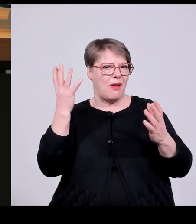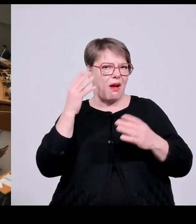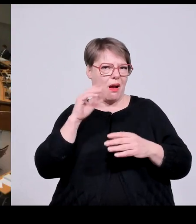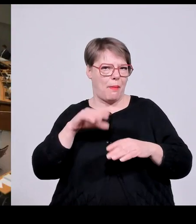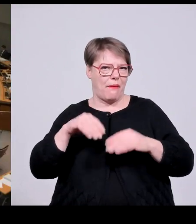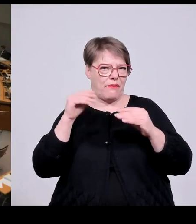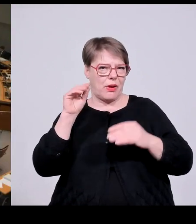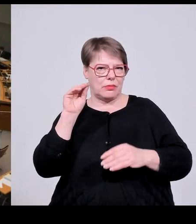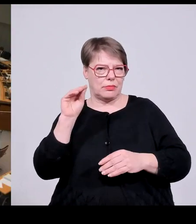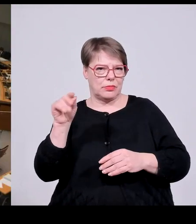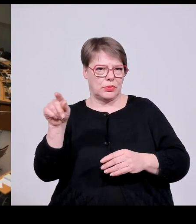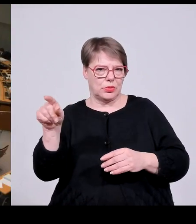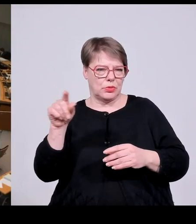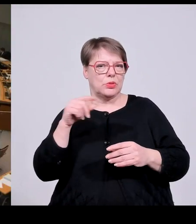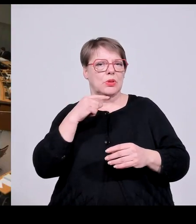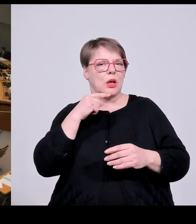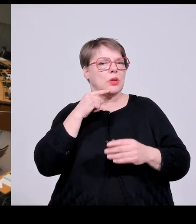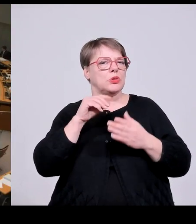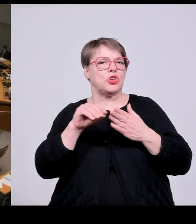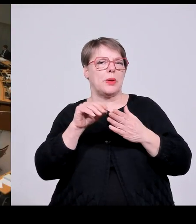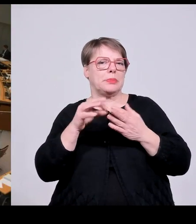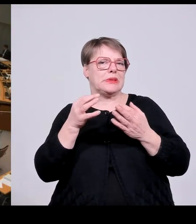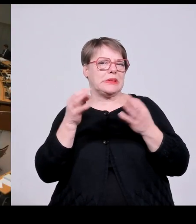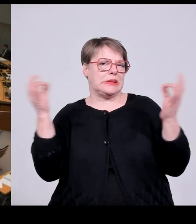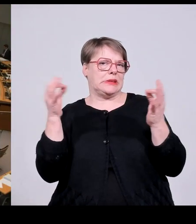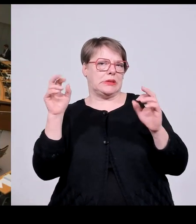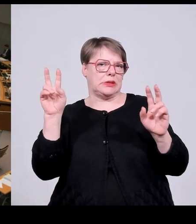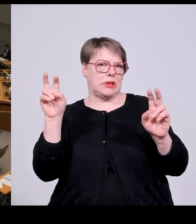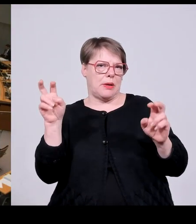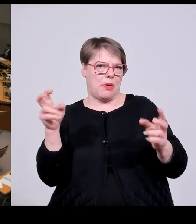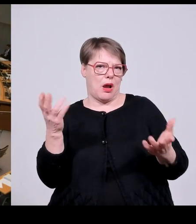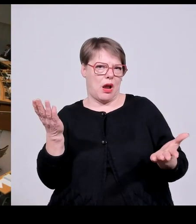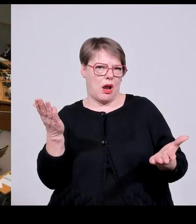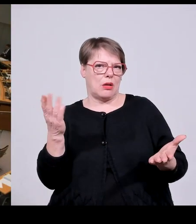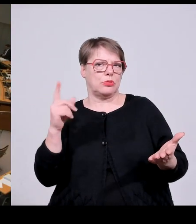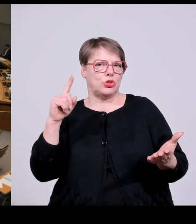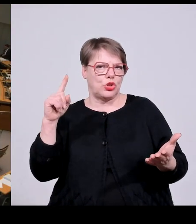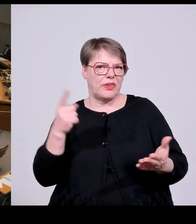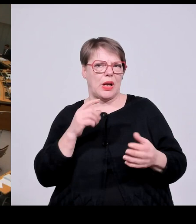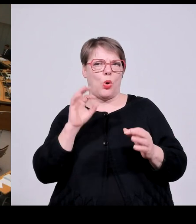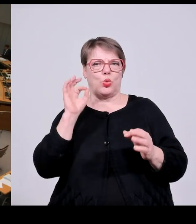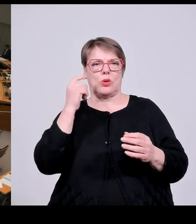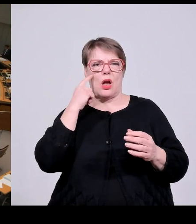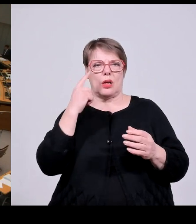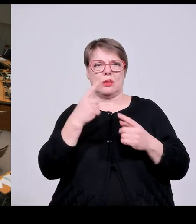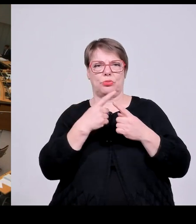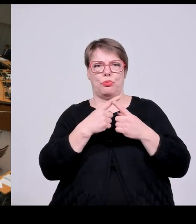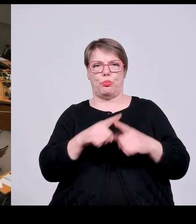Dann hat zur Erwiderung der Kollege Dr. Altug -- . Da ist keine Erwiderung gewünscht,dann hat